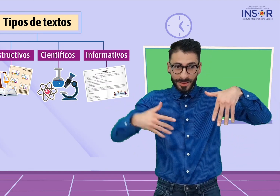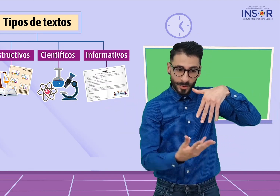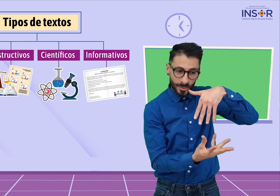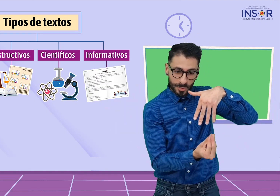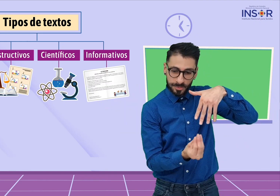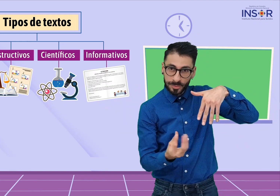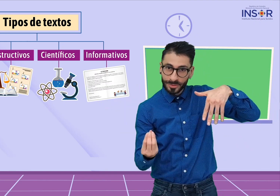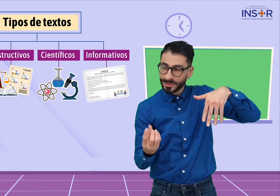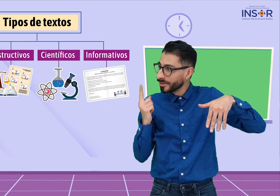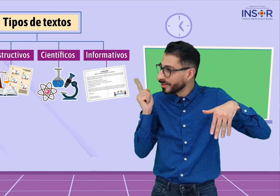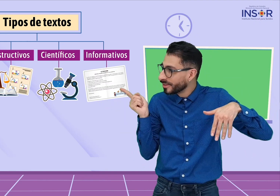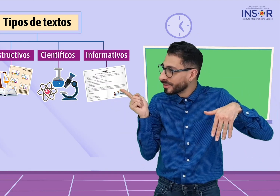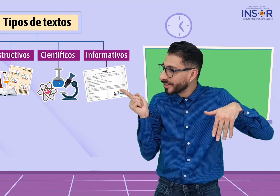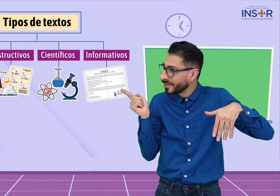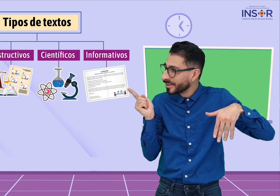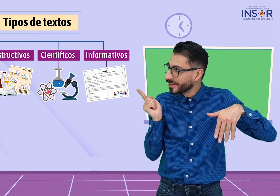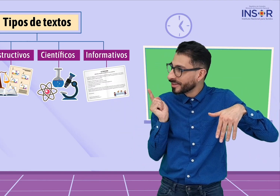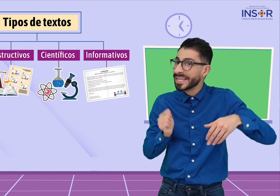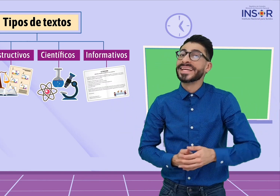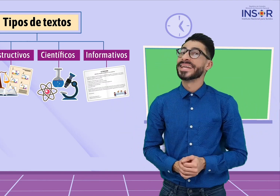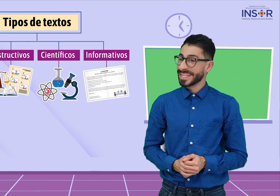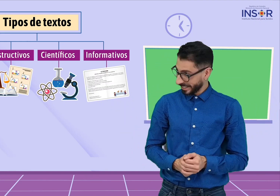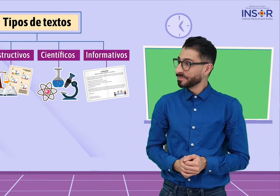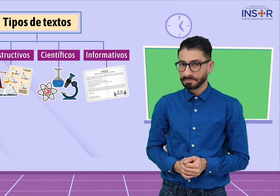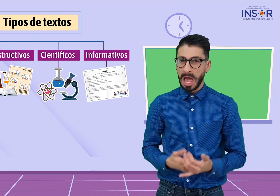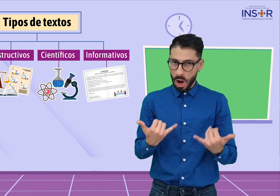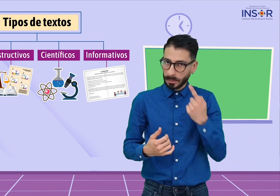En la imagen se ven los tipos de texto, observen.